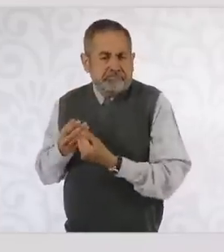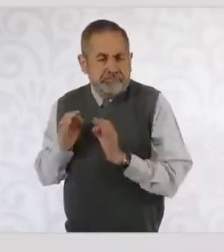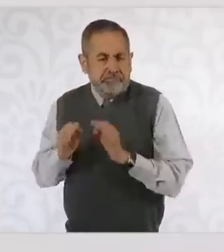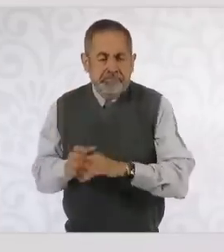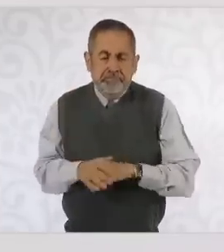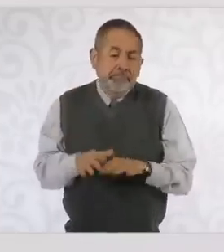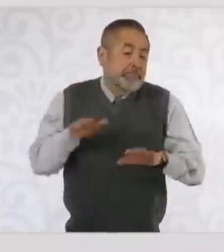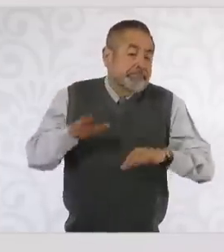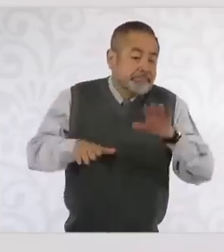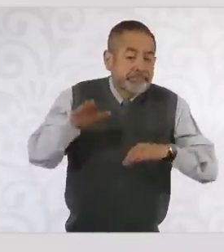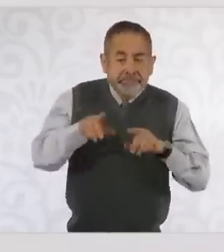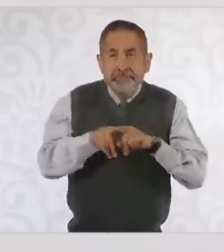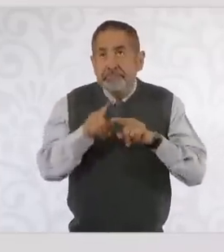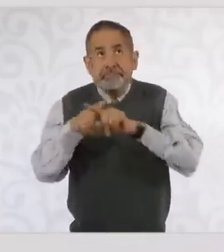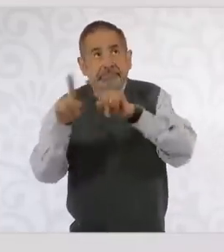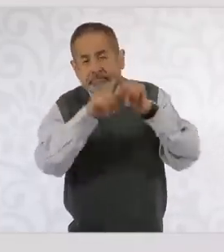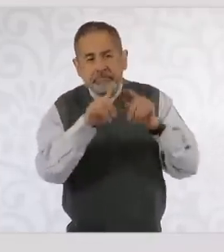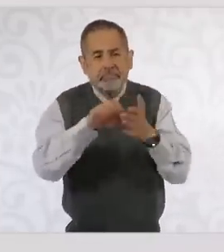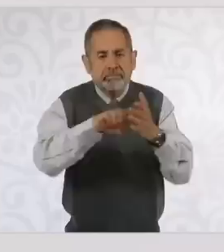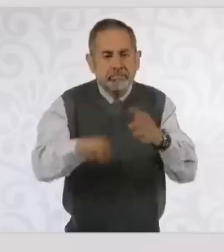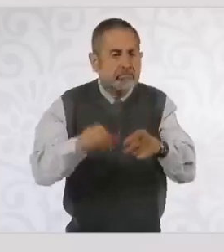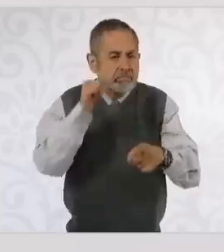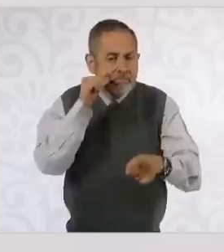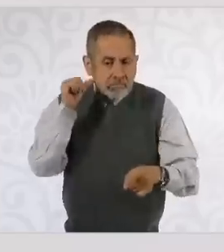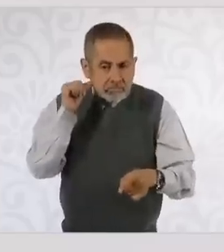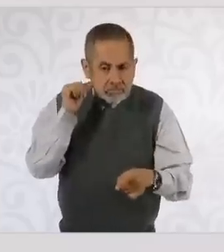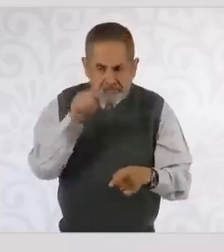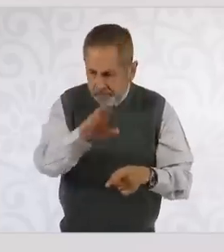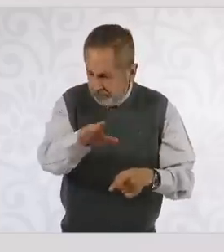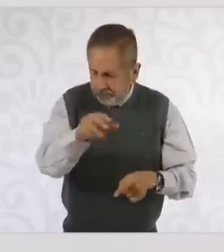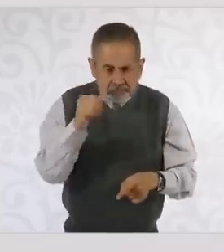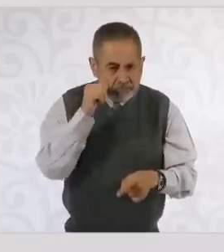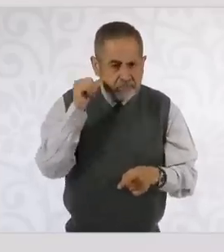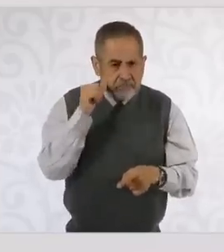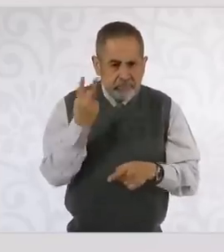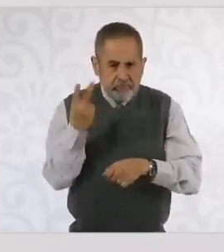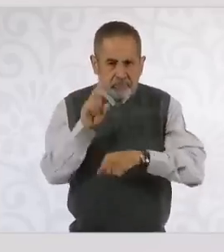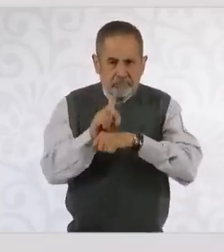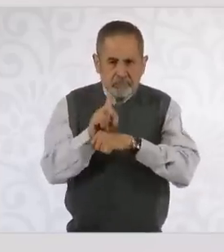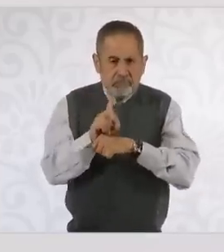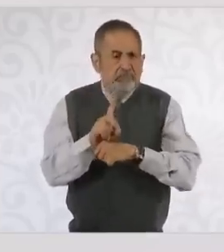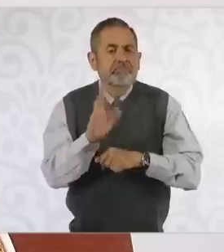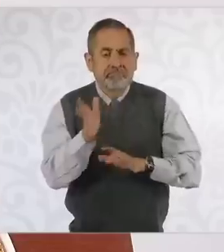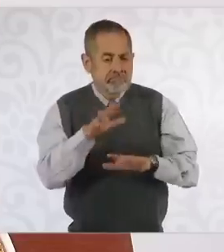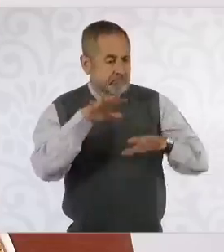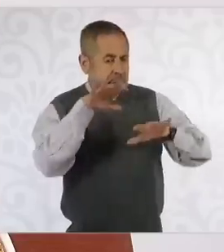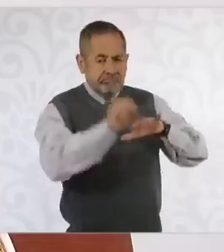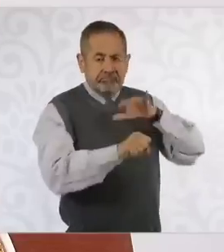de esta manera por cierto ayer hubo entre estos dos días hubo detenciones muy relevantes que las